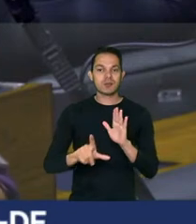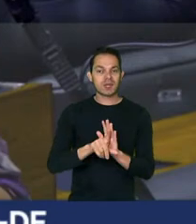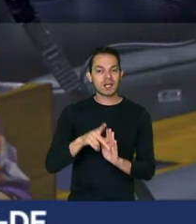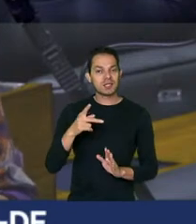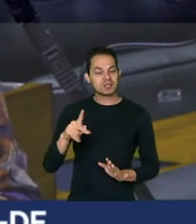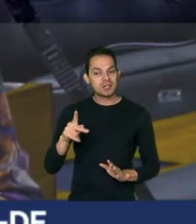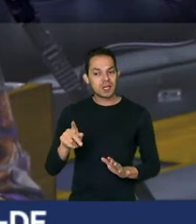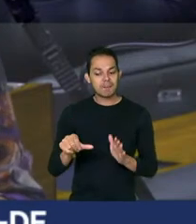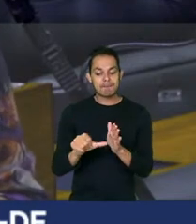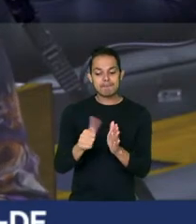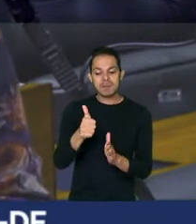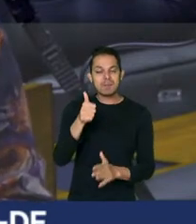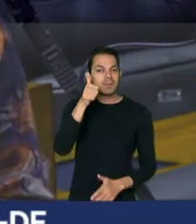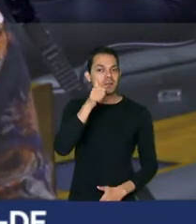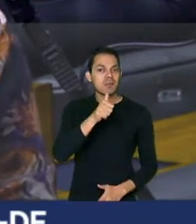NORTE TEVE A PRIMEIRA ELEITORA MULHER, EM FUNÇÃO DE UMA